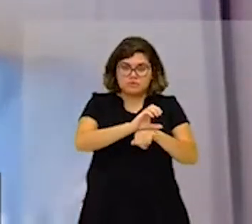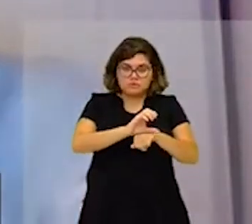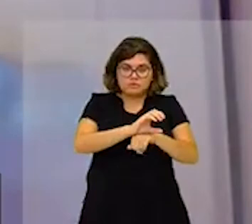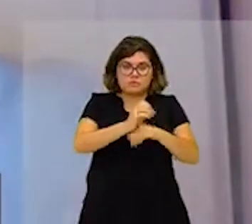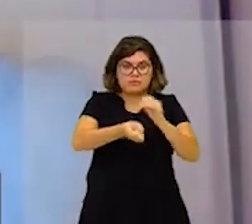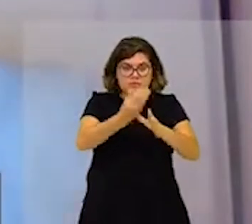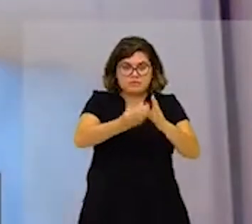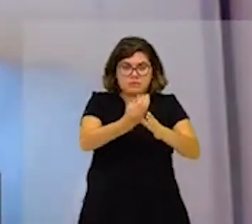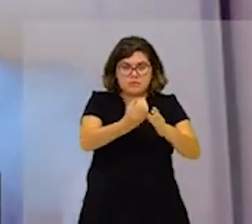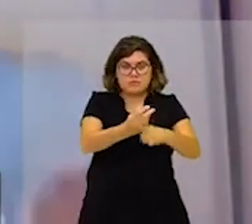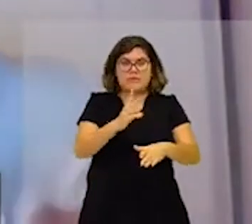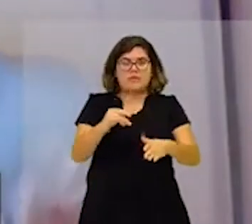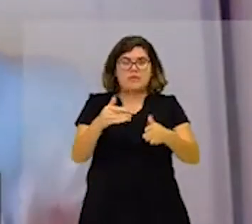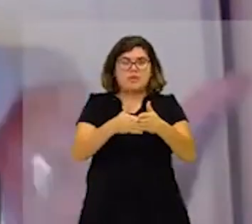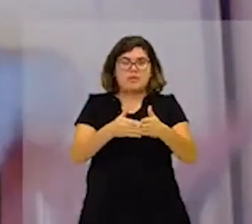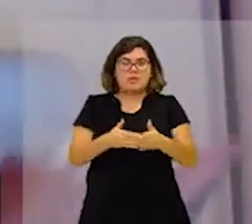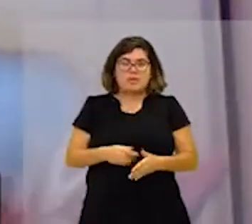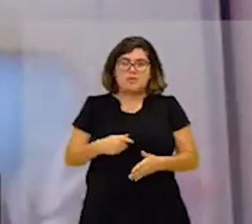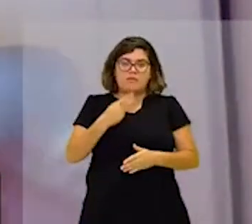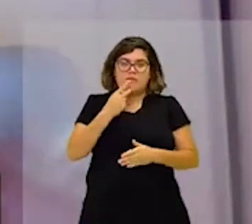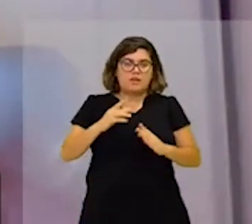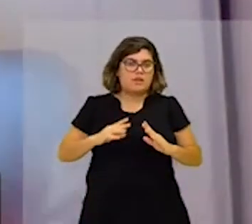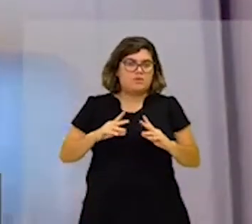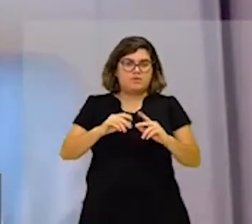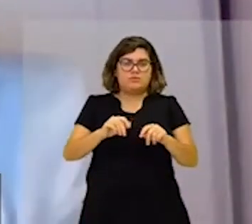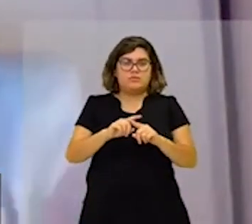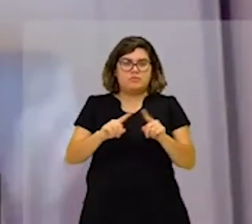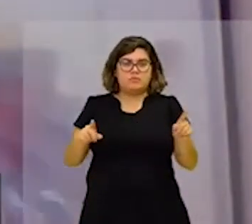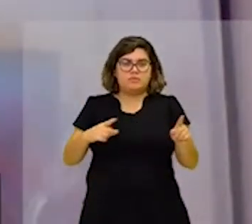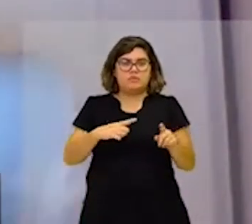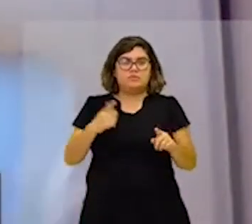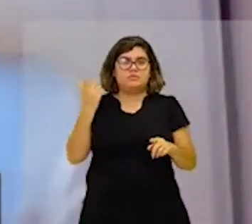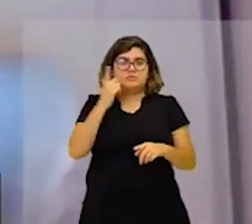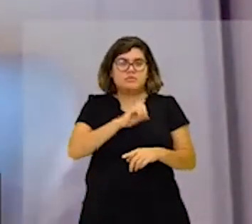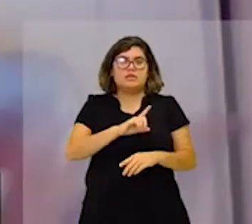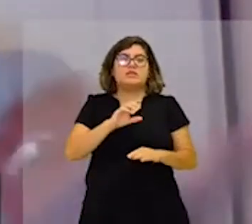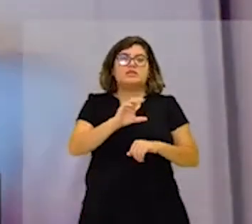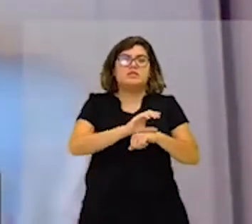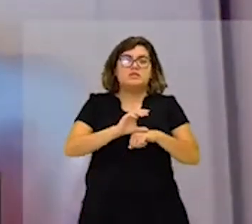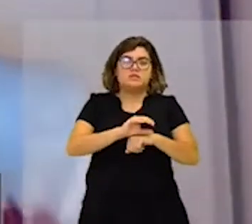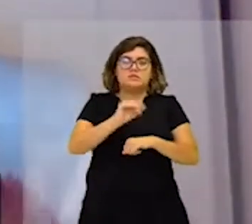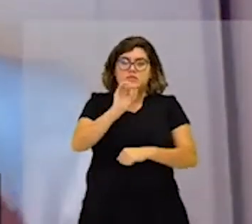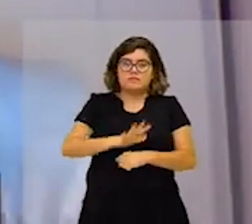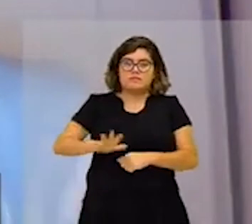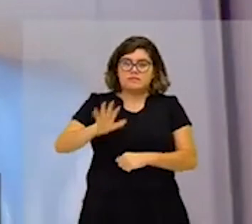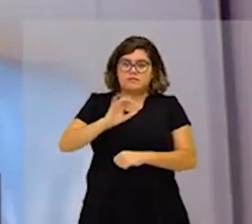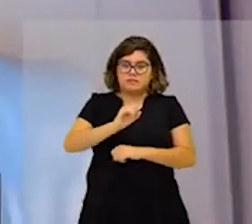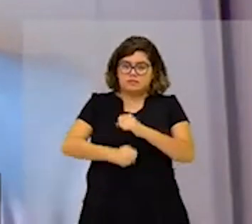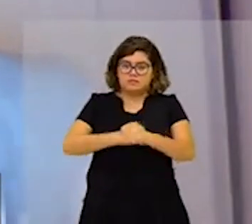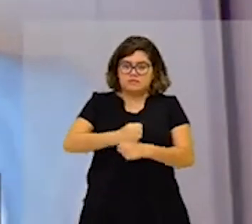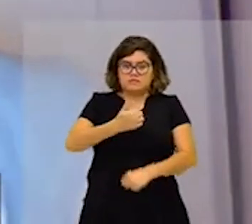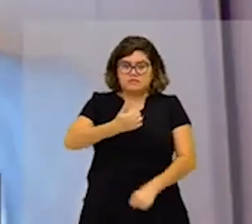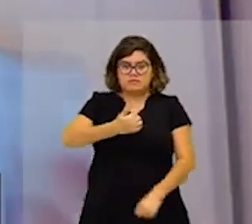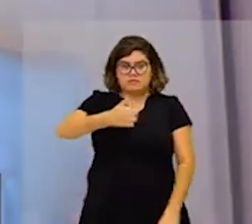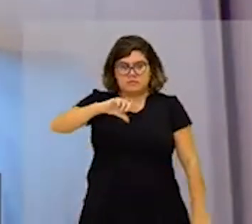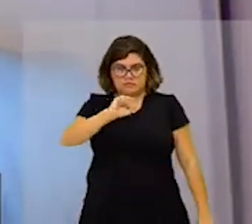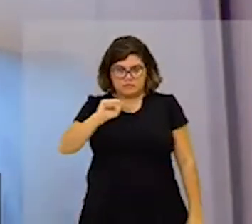não vou aqui me aperto nas velas mas a gente chega na construção federal de 1988 que é conhecida como